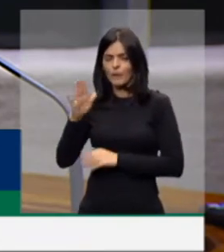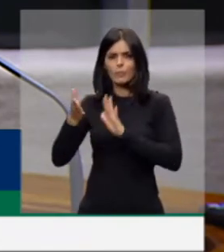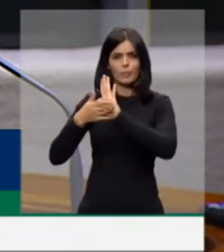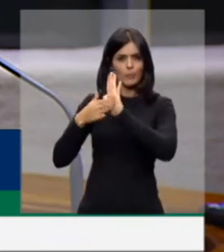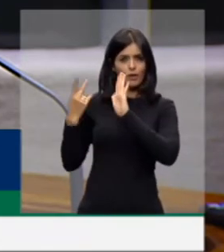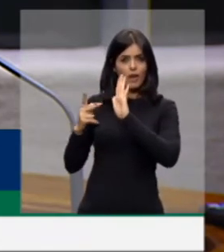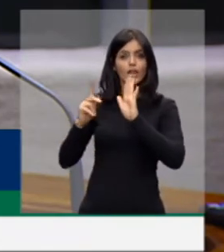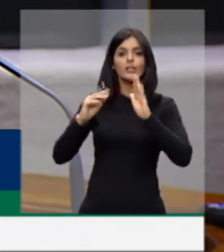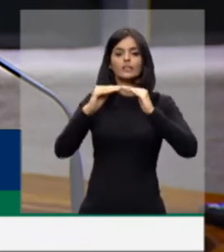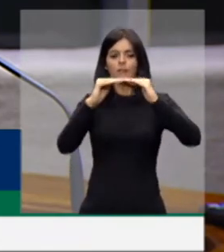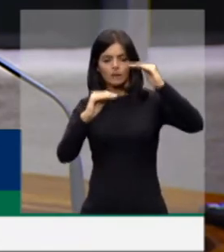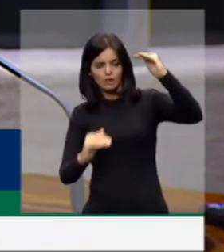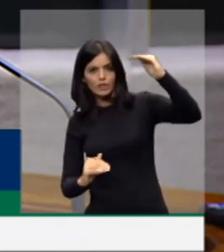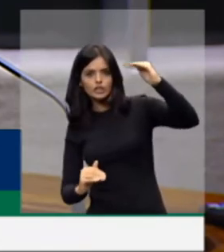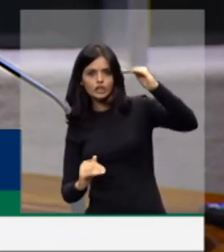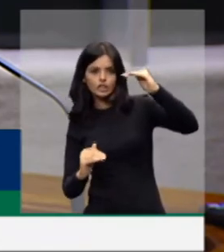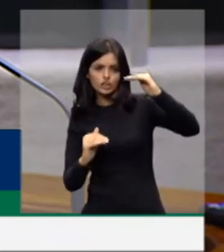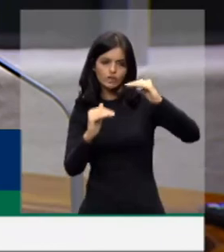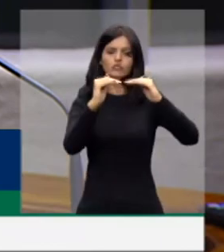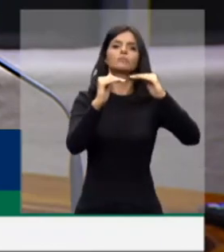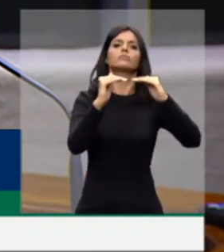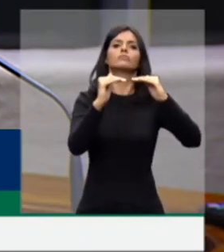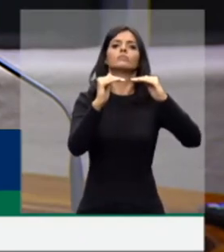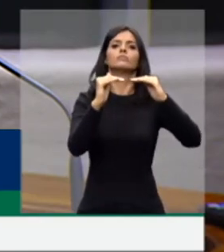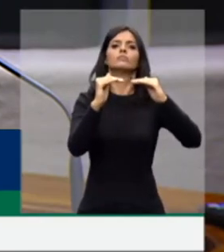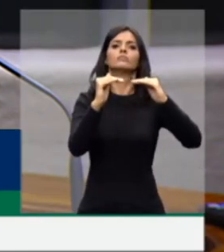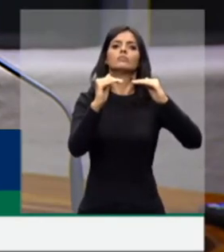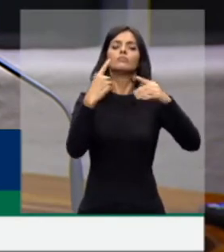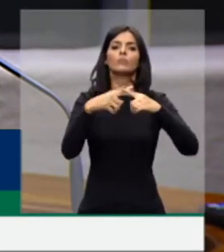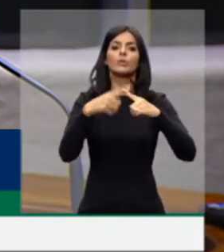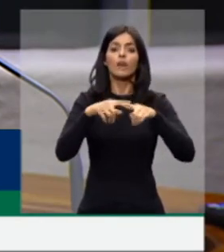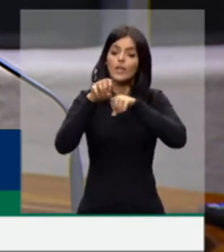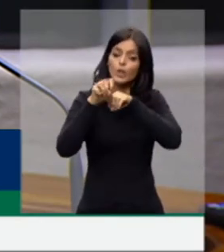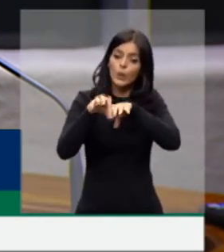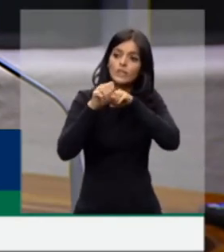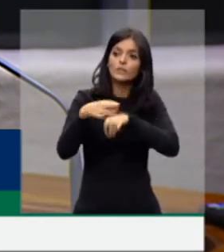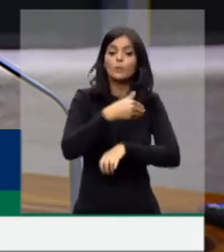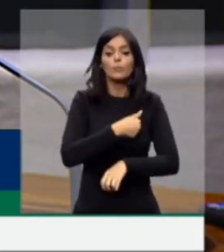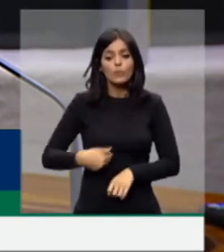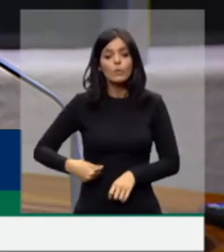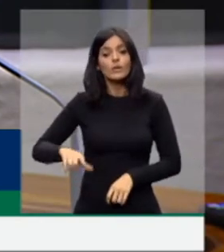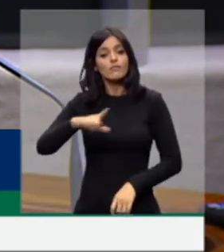CAPITAIS, TAMBÉM É CONTRÁRIO A PROPOSTA INICIAL DO FUNDEB QUE É JUSTAMENTE DIMINUIR AS DESIGUALDADES